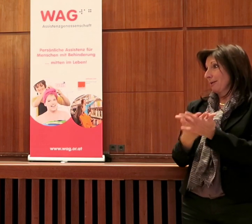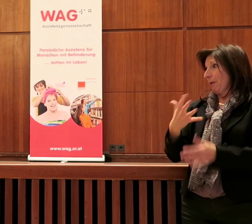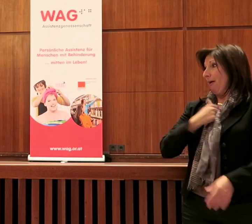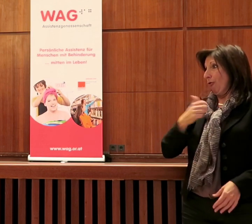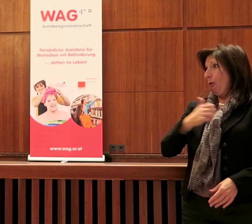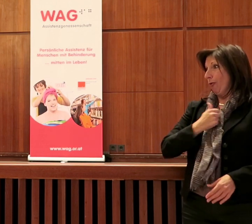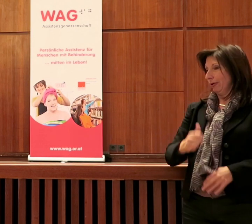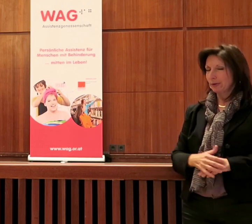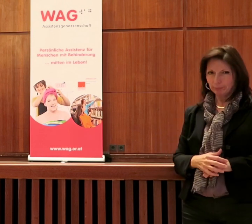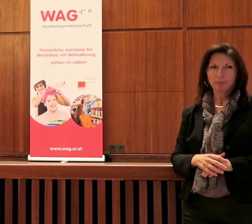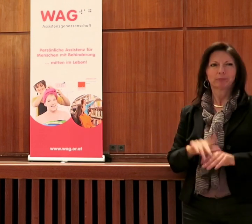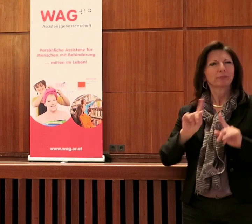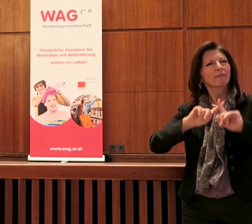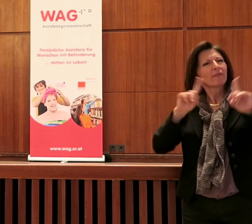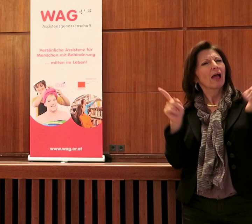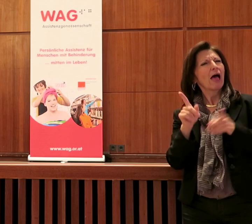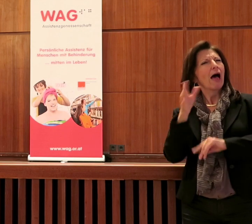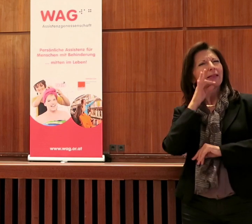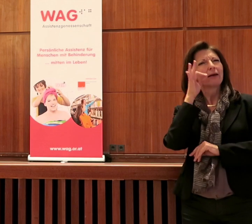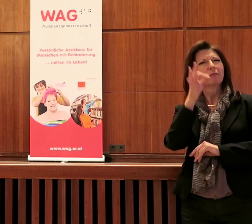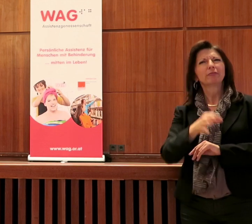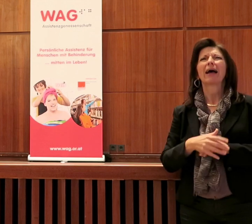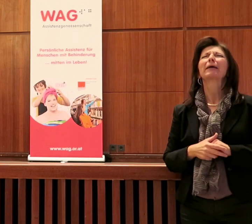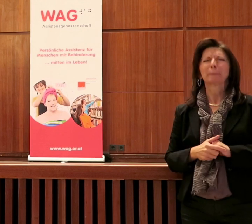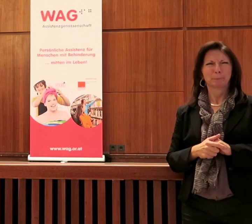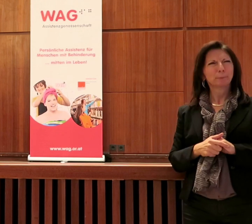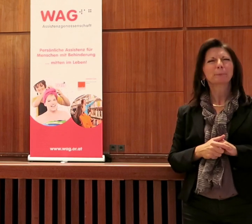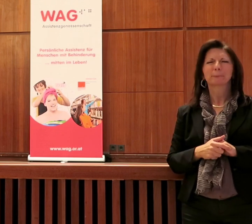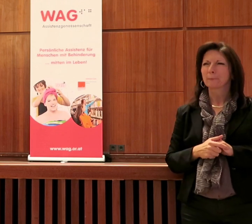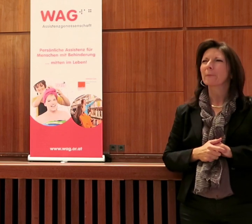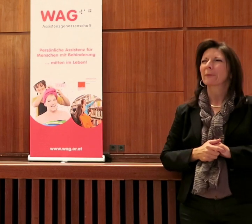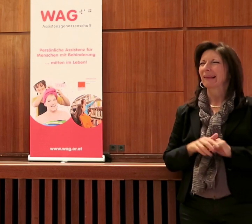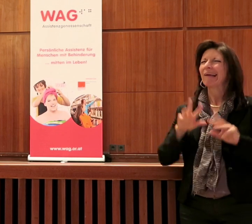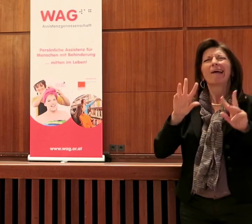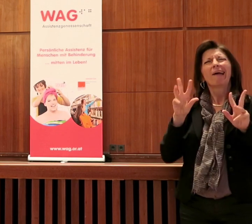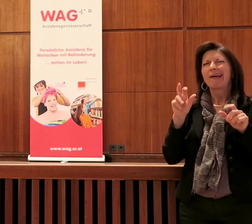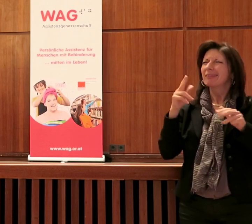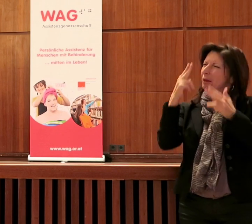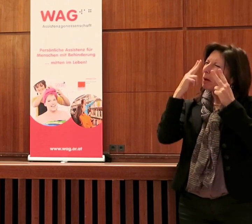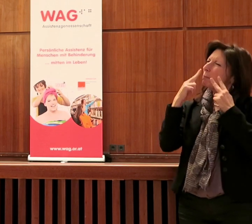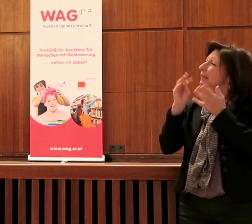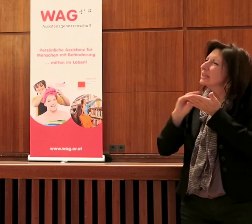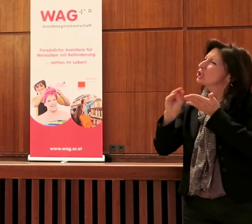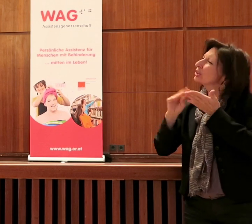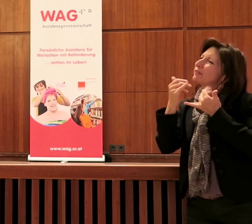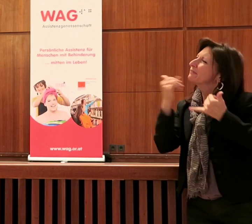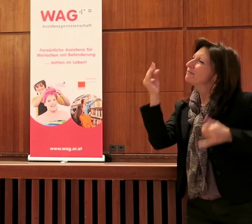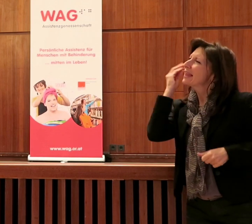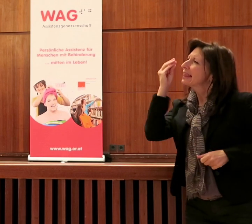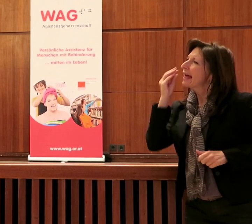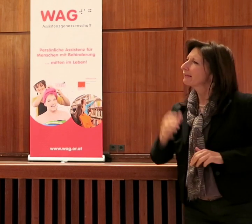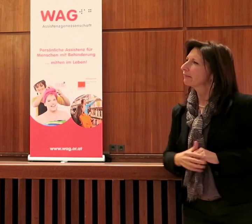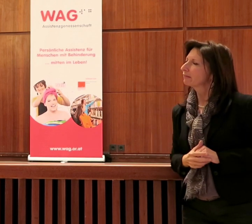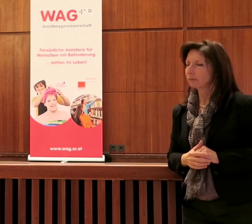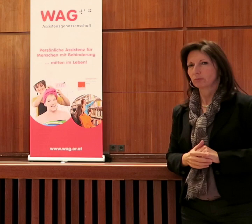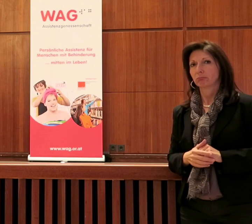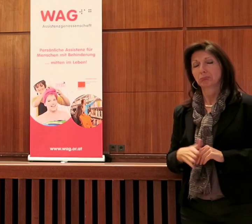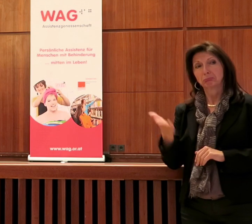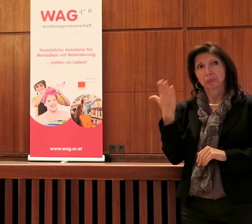Eine weitere Frage ist: "Na, wie lernt denn ihr das alles mit der Blindenschrift und so weiter?" Ja, ich bin seinerzeit nach Wien in die Blindenschule gekommen